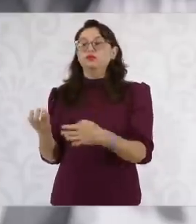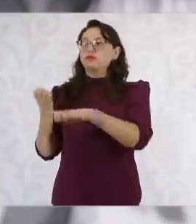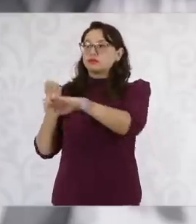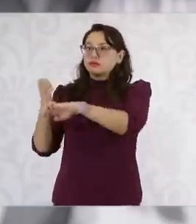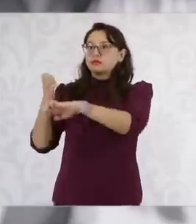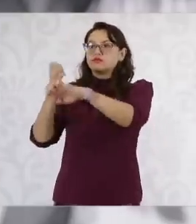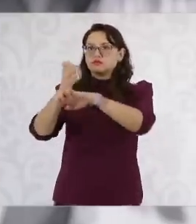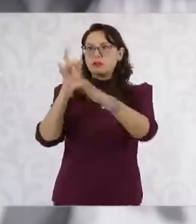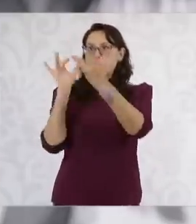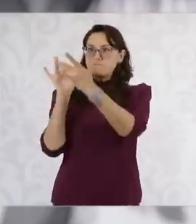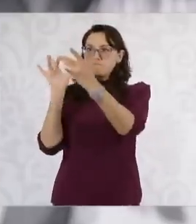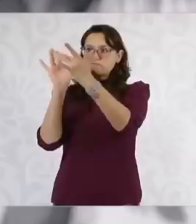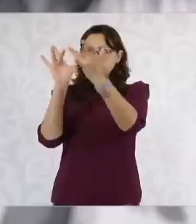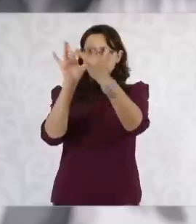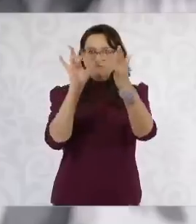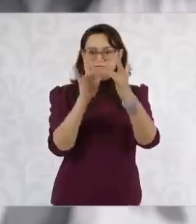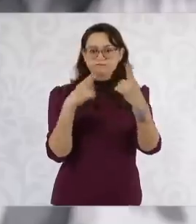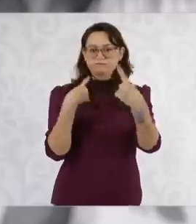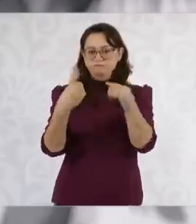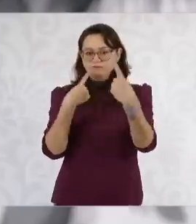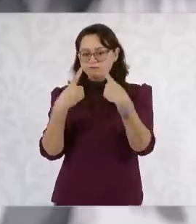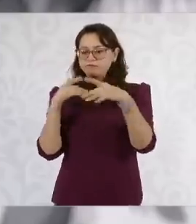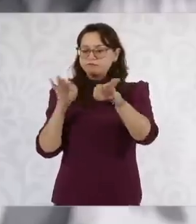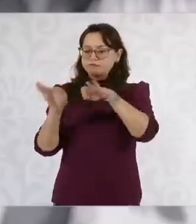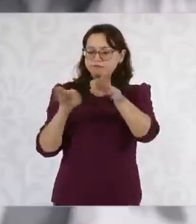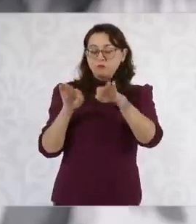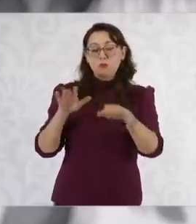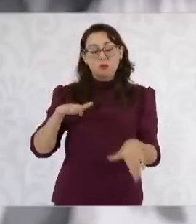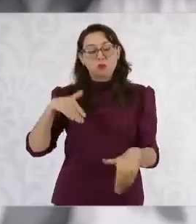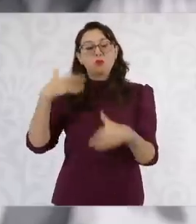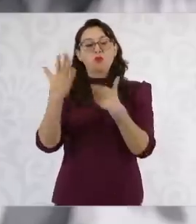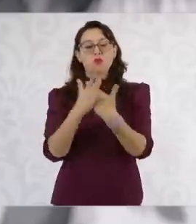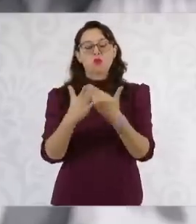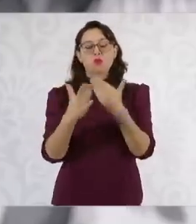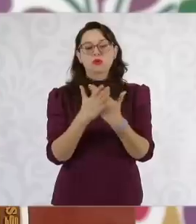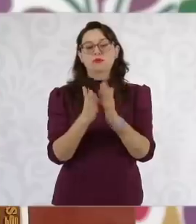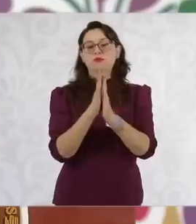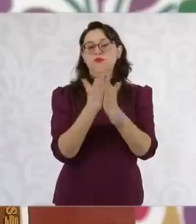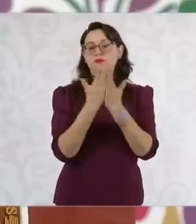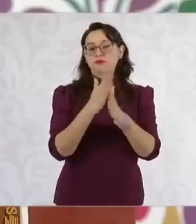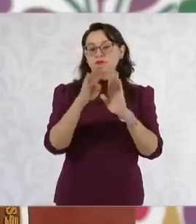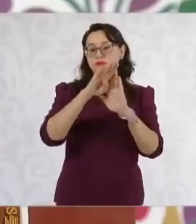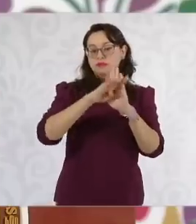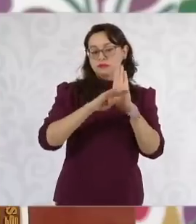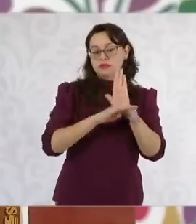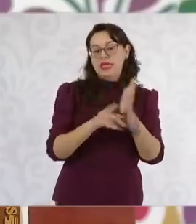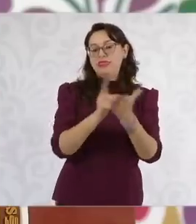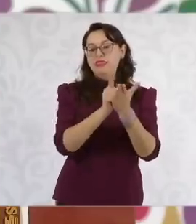ya por iniciarse la vamos a presentar aquí la cartilla de derechos de las mujeres se están